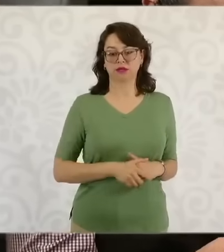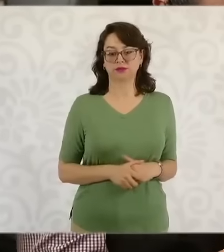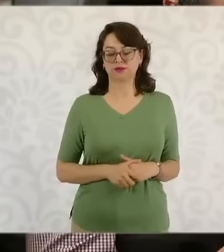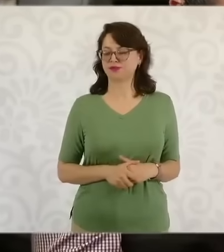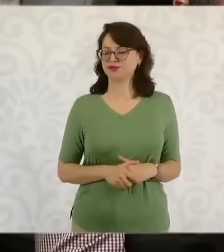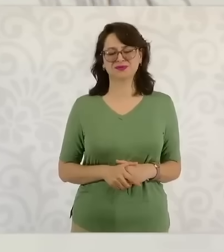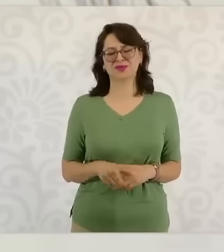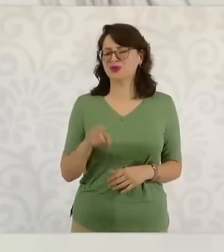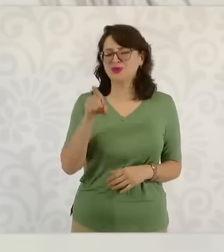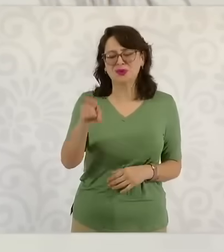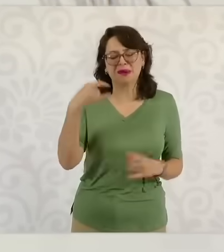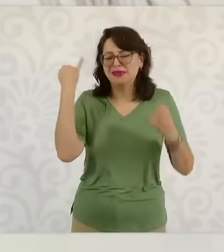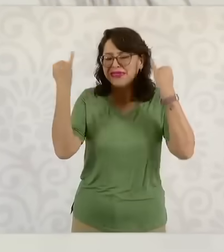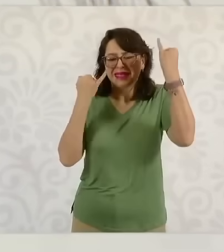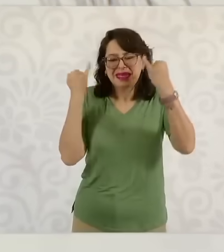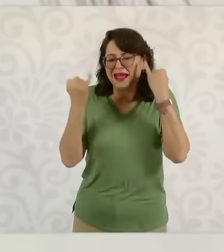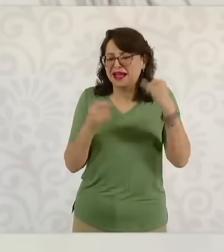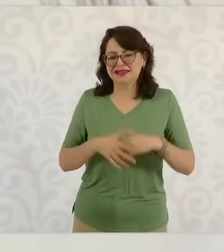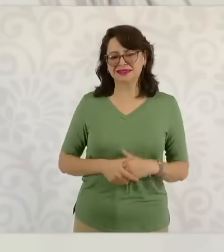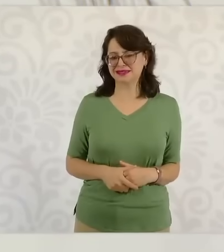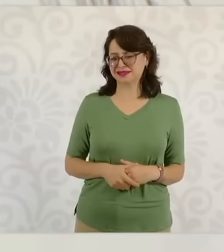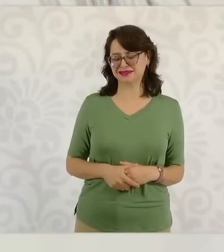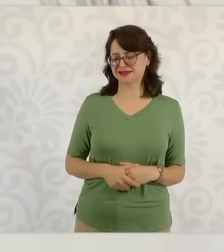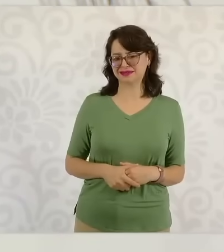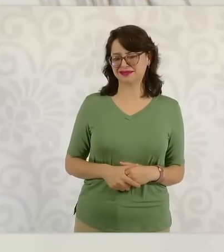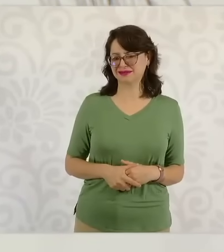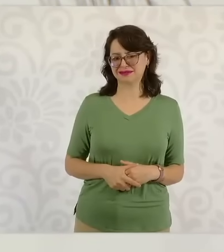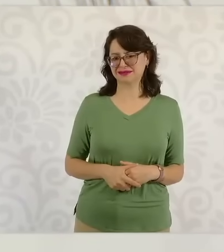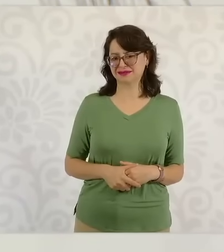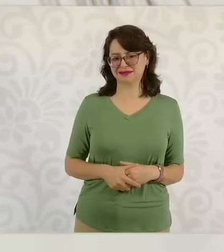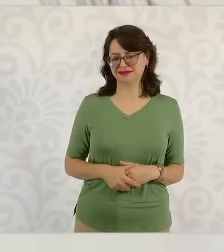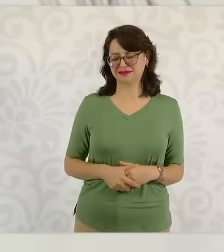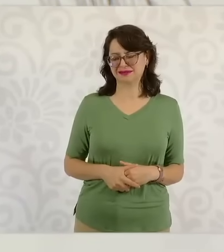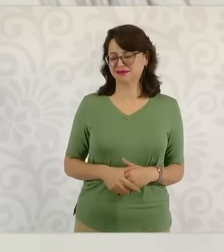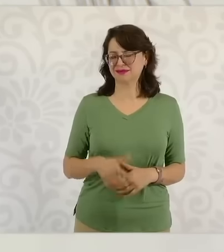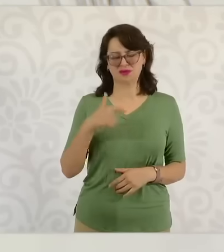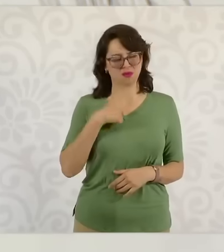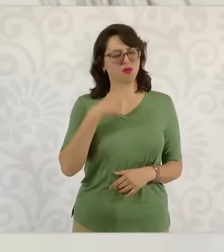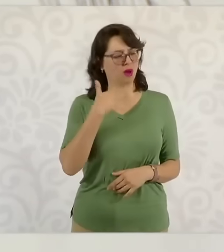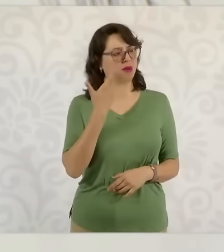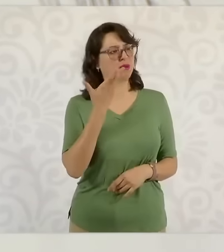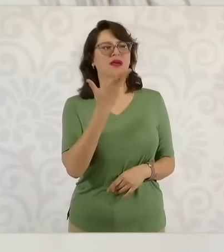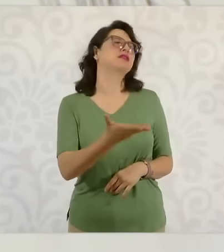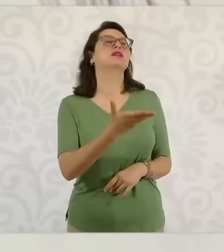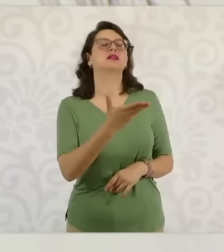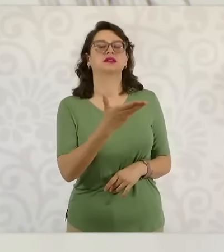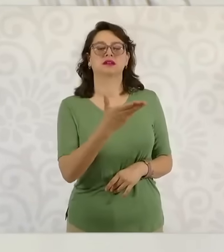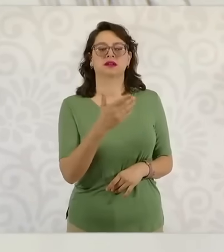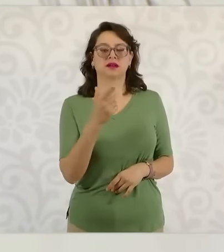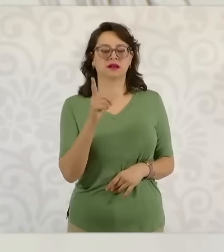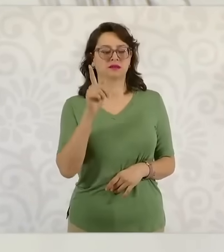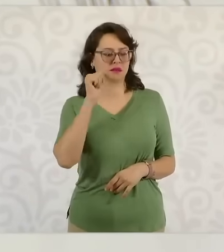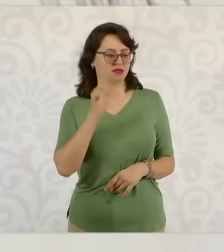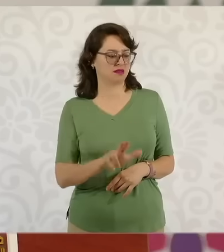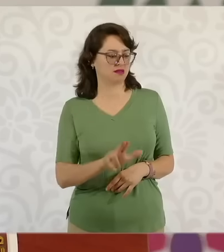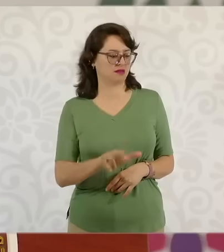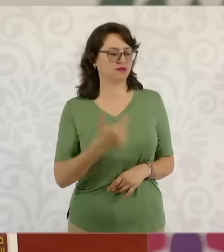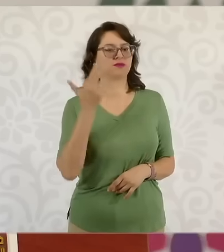por qué dices que gana más de 100,000 pesos vamos a pedirle de mañana eno a este Alejandro que nos